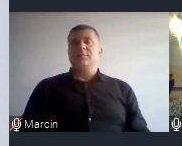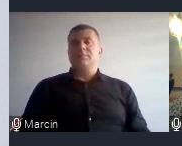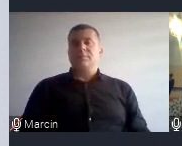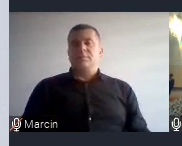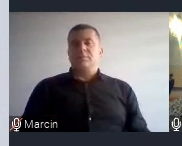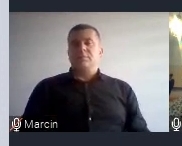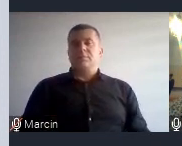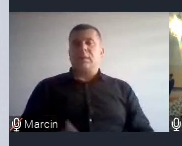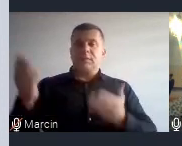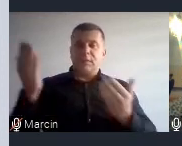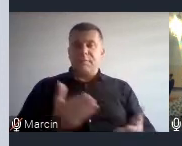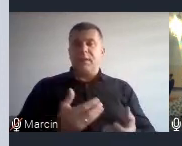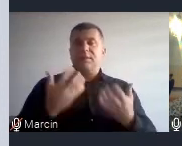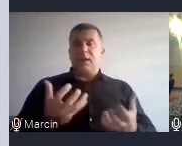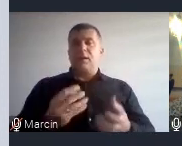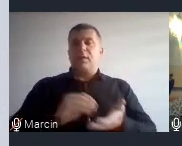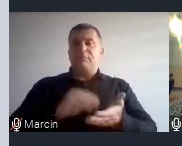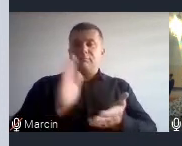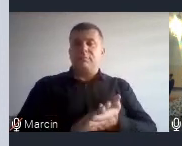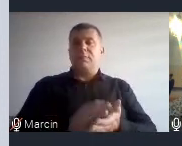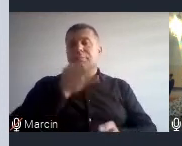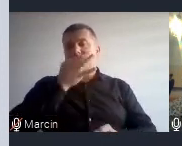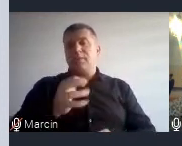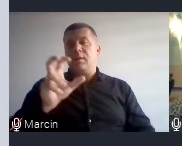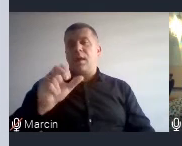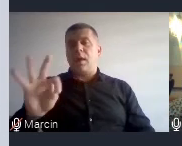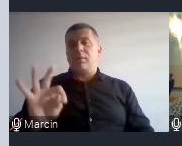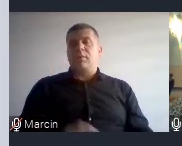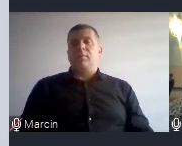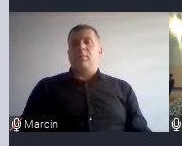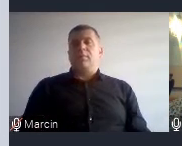Zapraszam i zachęcam do wpisywania pytań w czat,